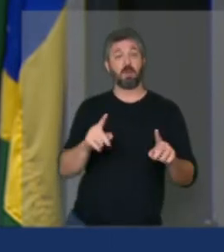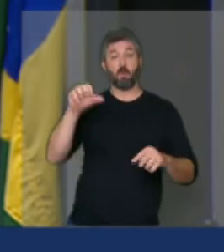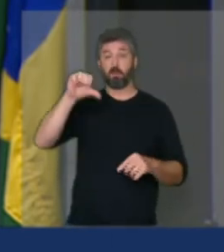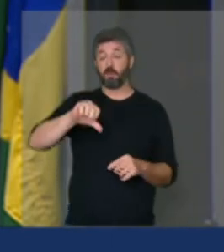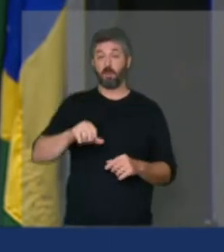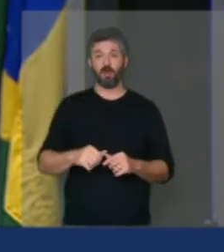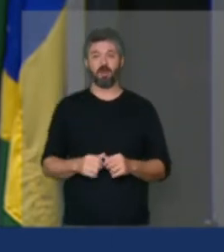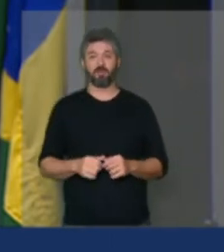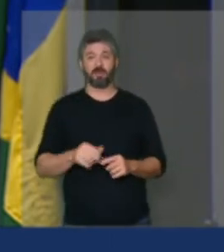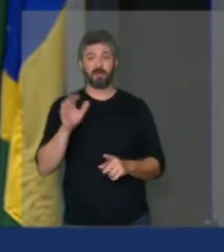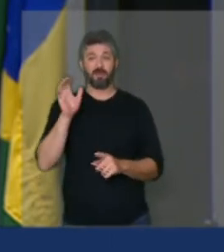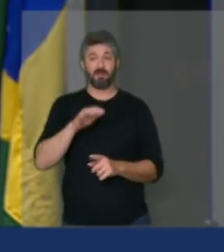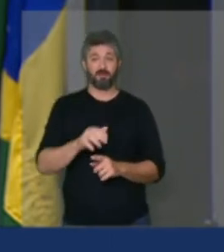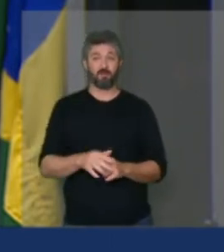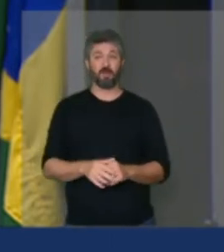INFLUENCIANDO PARLAMENTARES DESSA CASA, LÍDERES DESSA